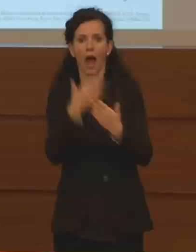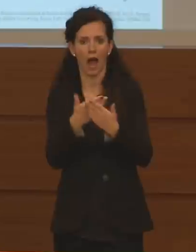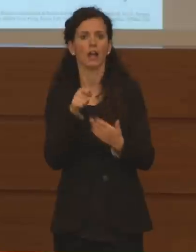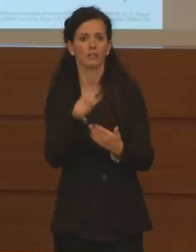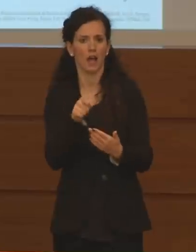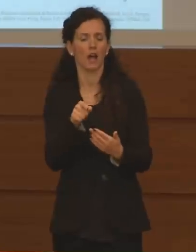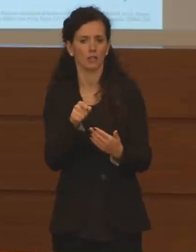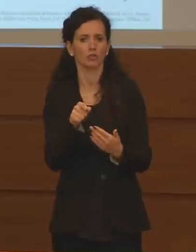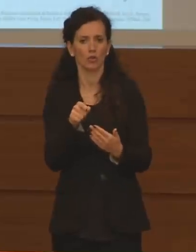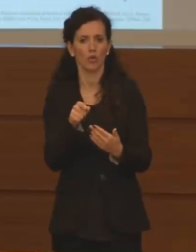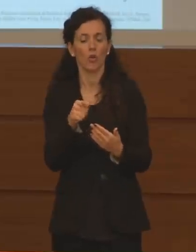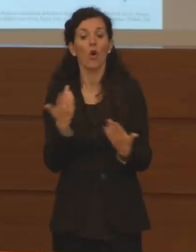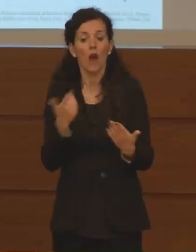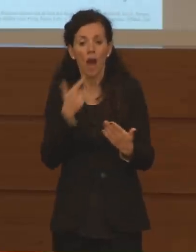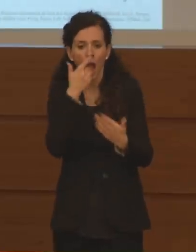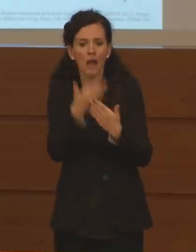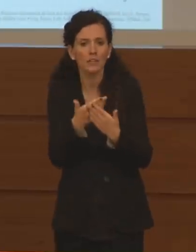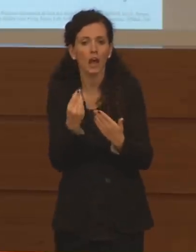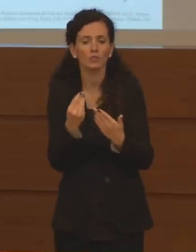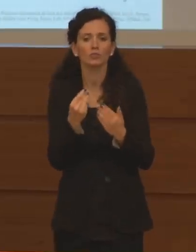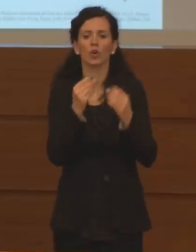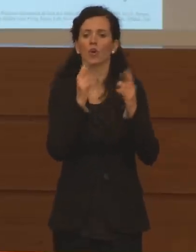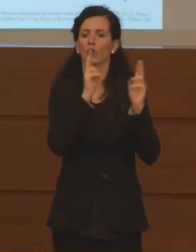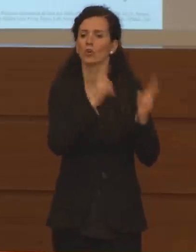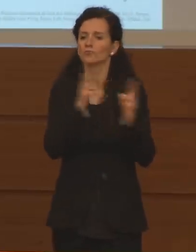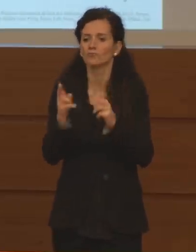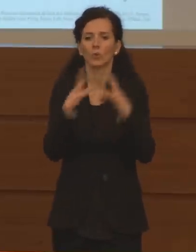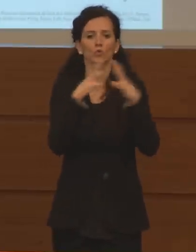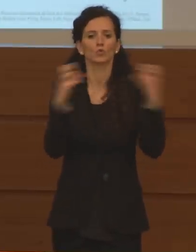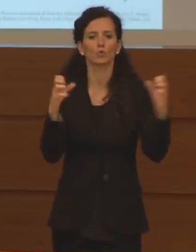strutture temporanee.